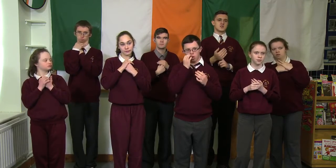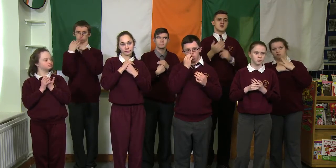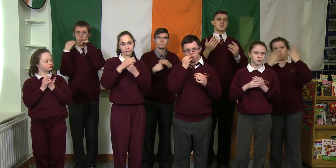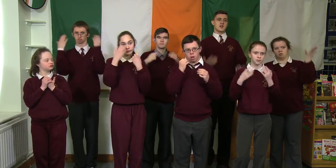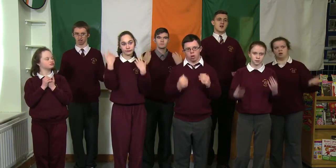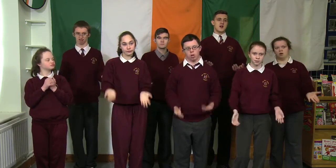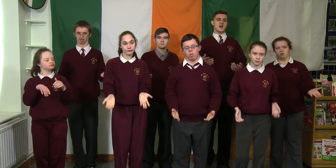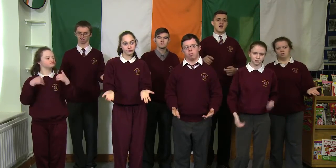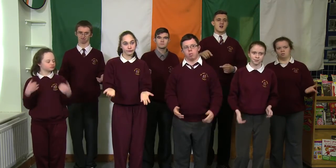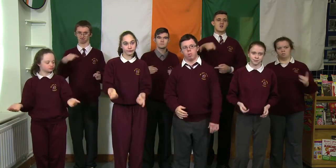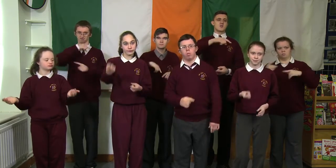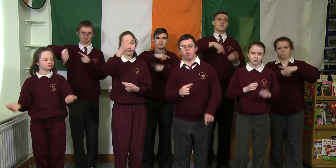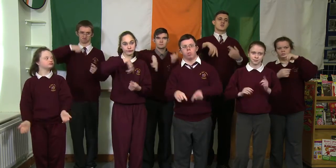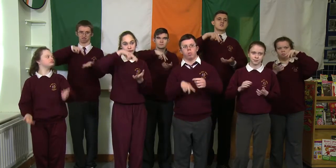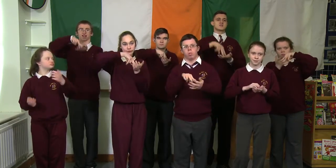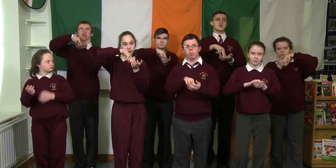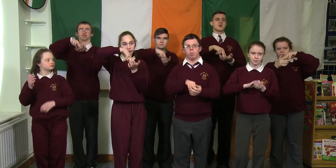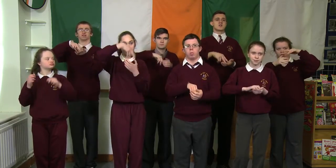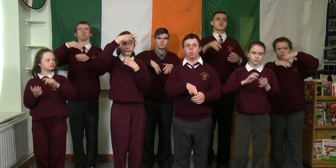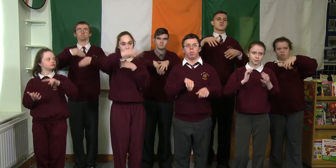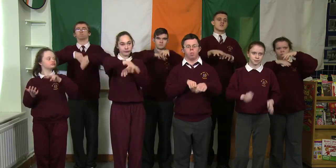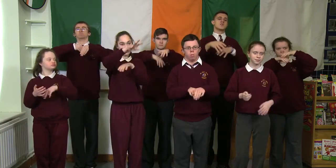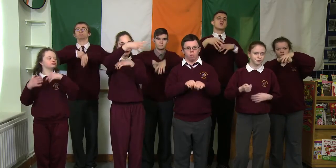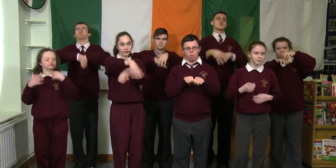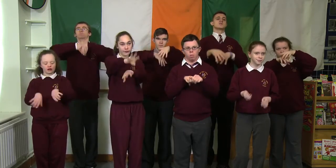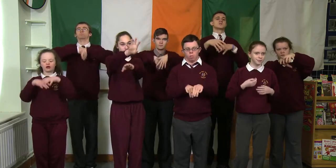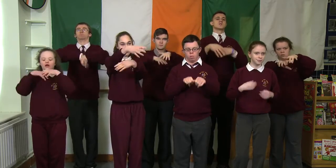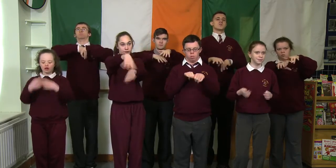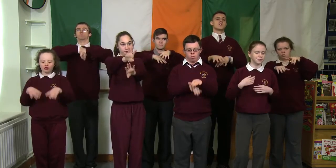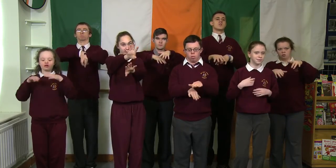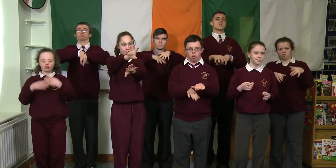Anocht a théam sa bhearna baoil